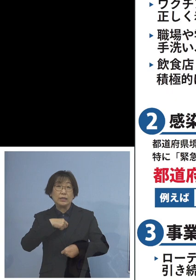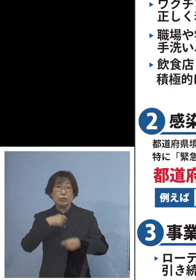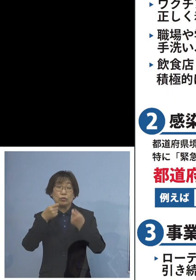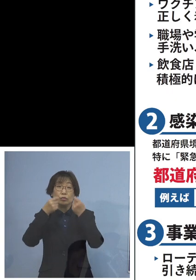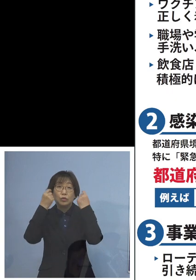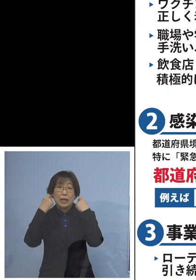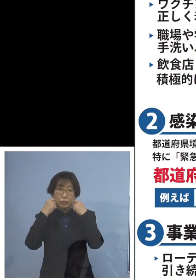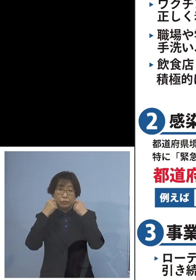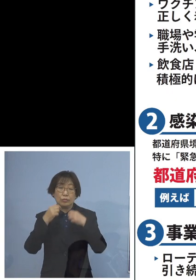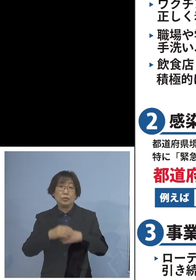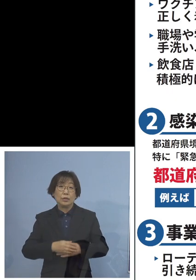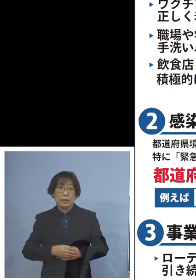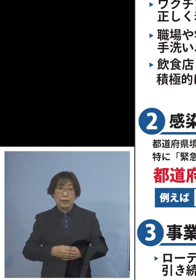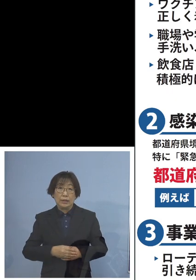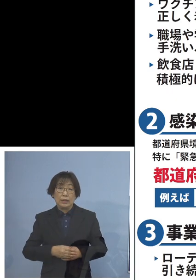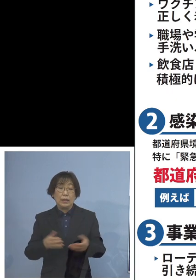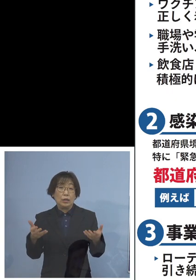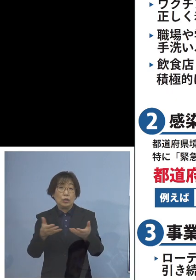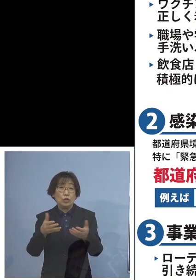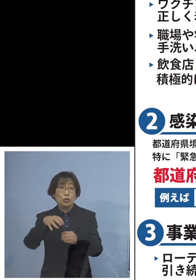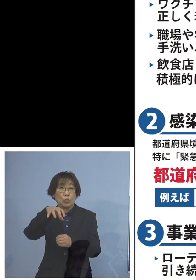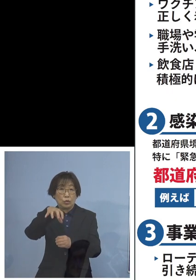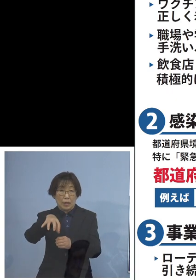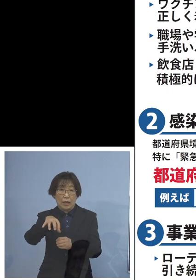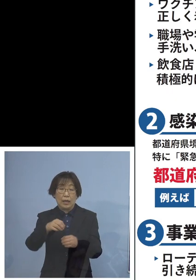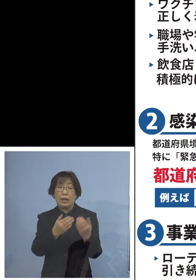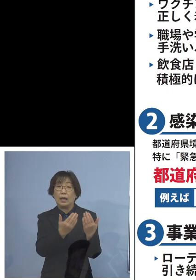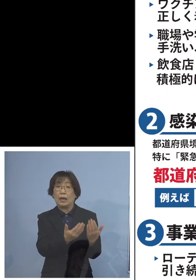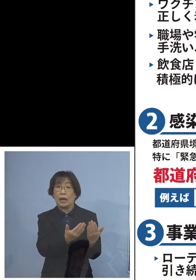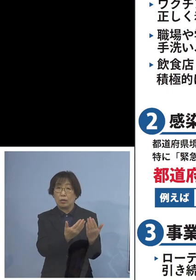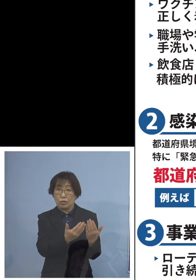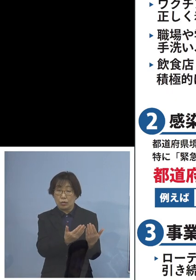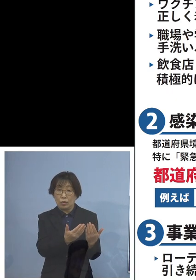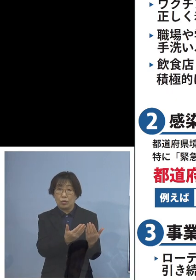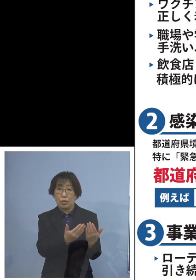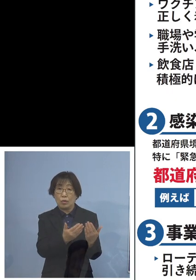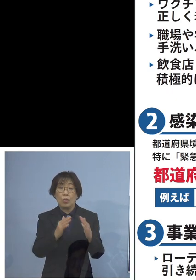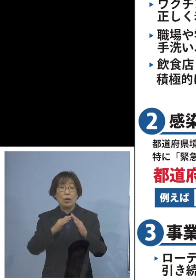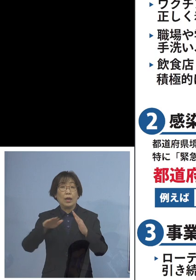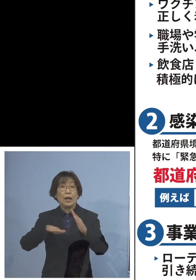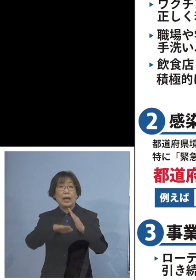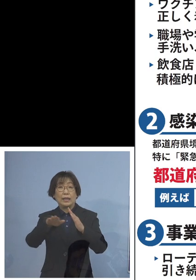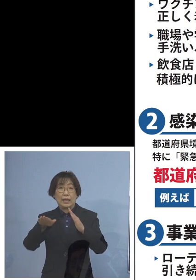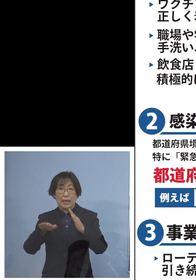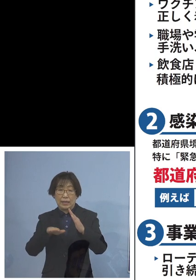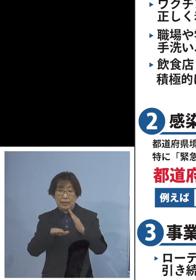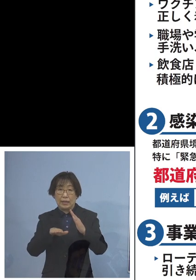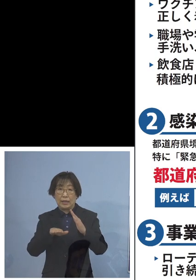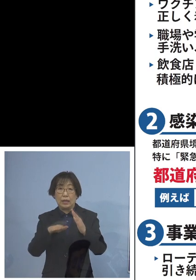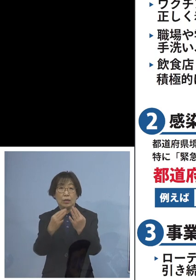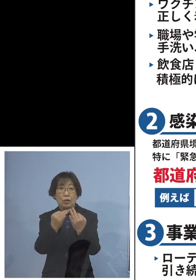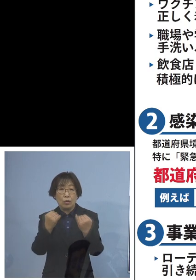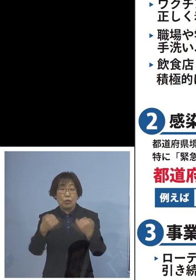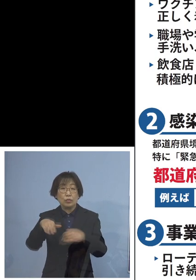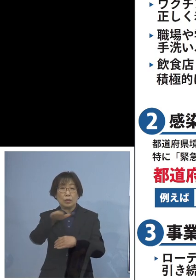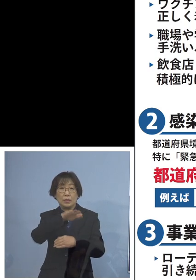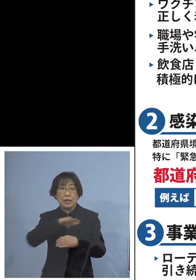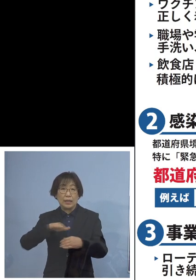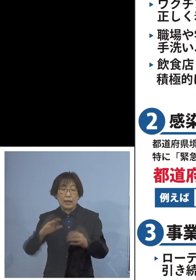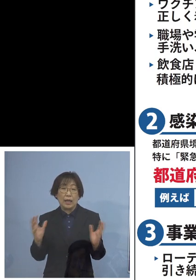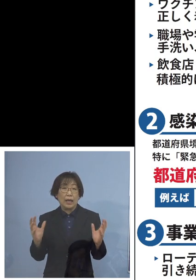また、職場、学校、ご家庭 多くの皆さん方がお集まりになる場合には